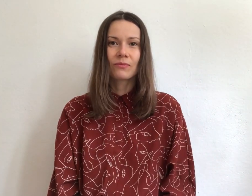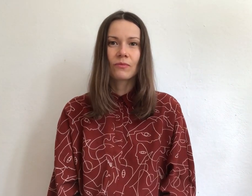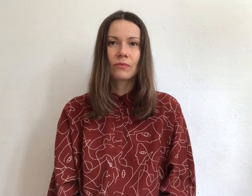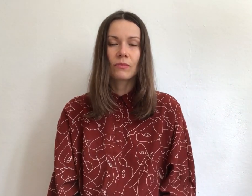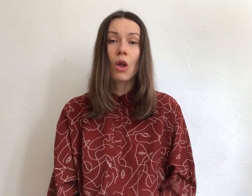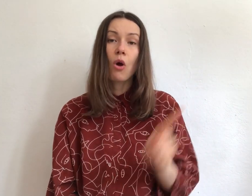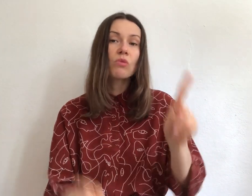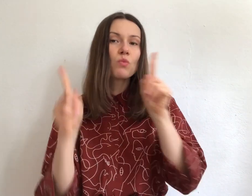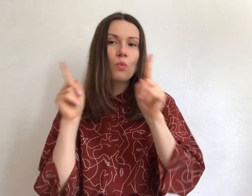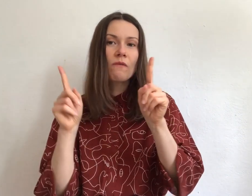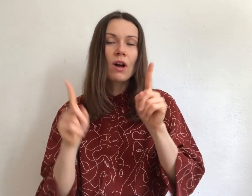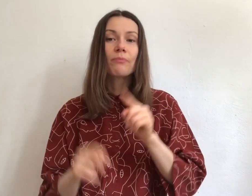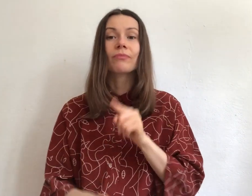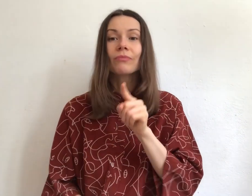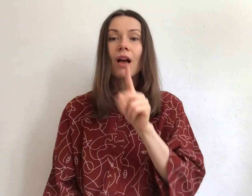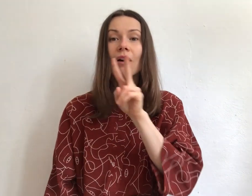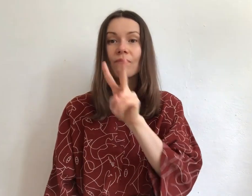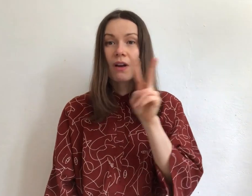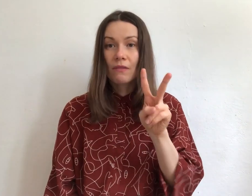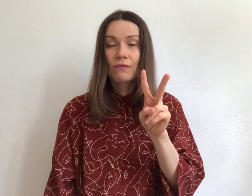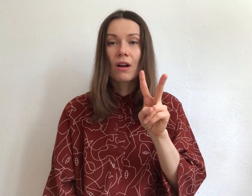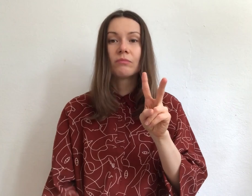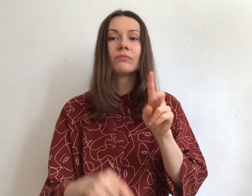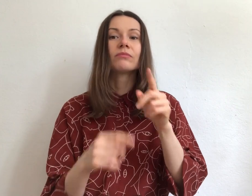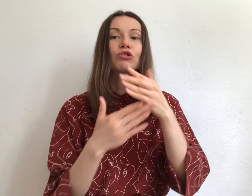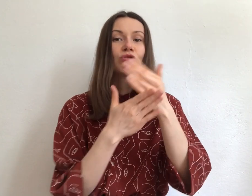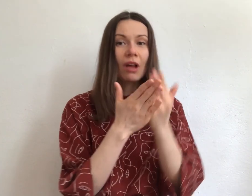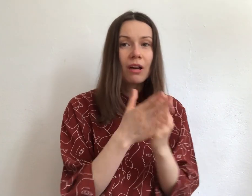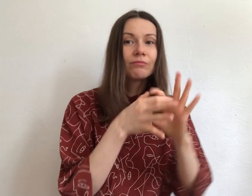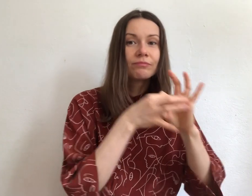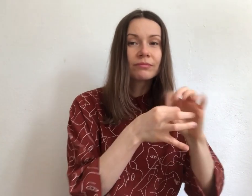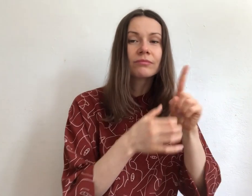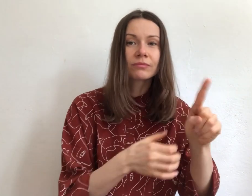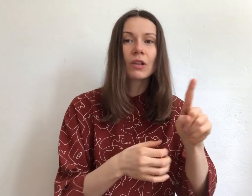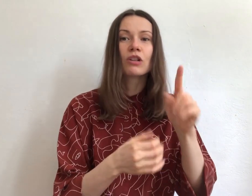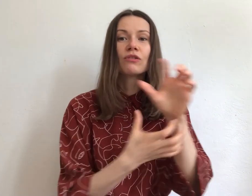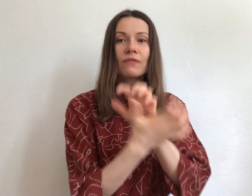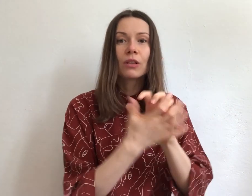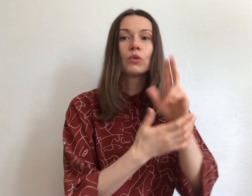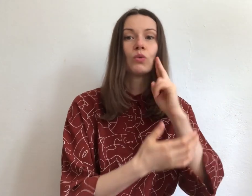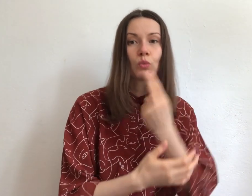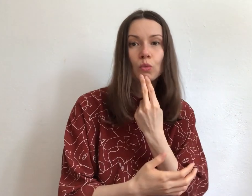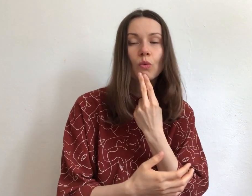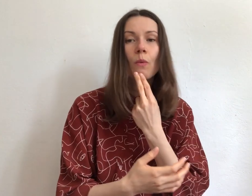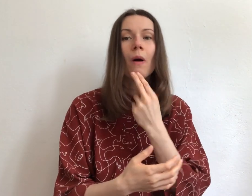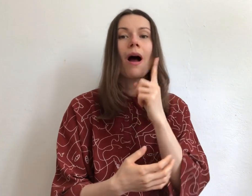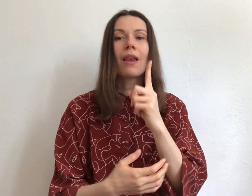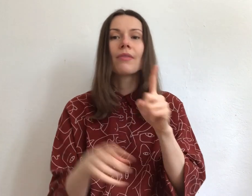Uważa, że VV nie tylko jest integralną częścią świata Głuchych,